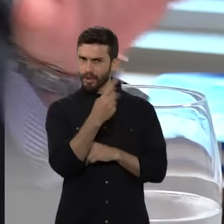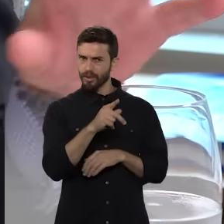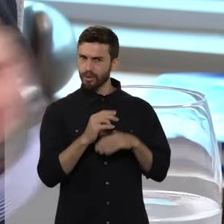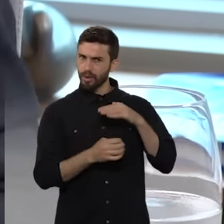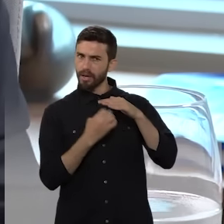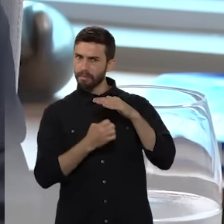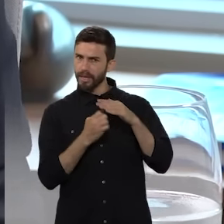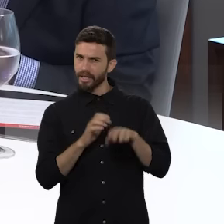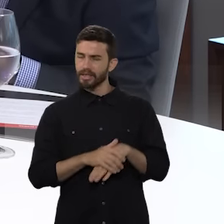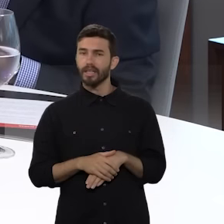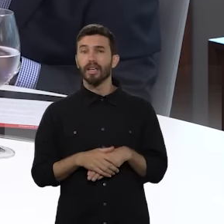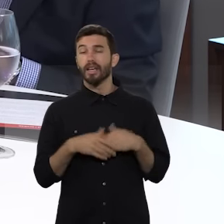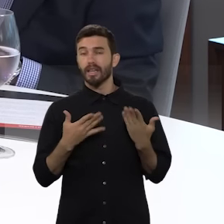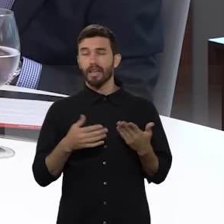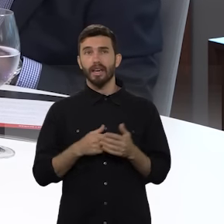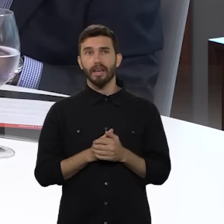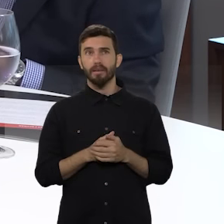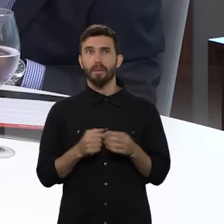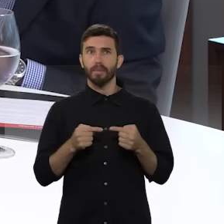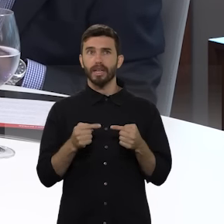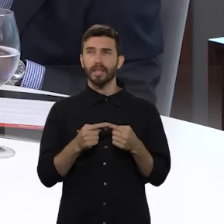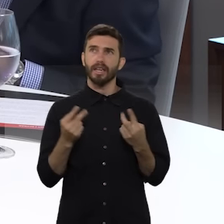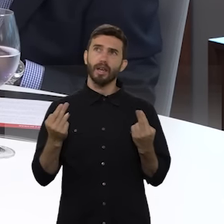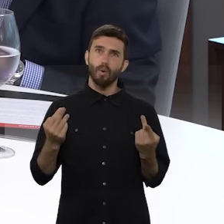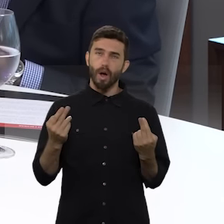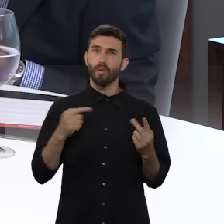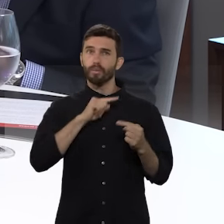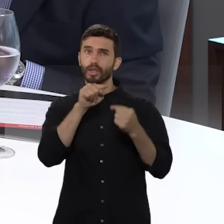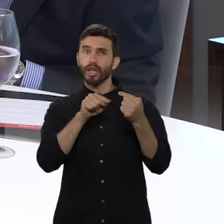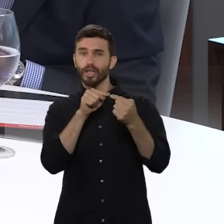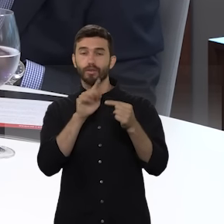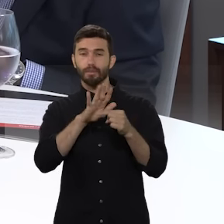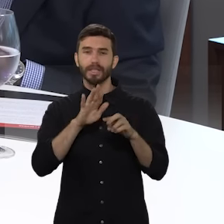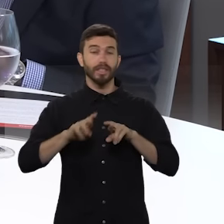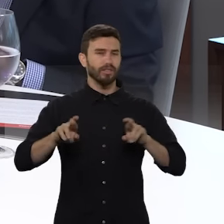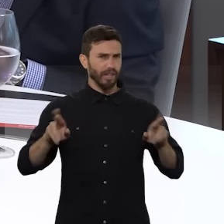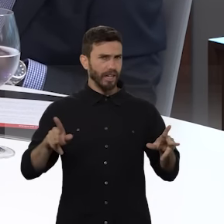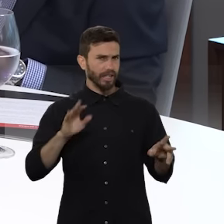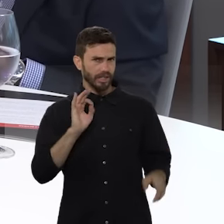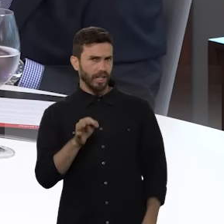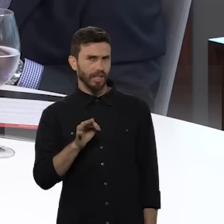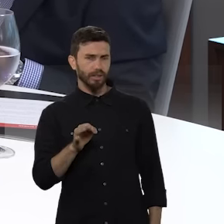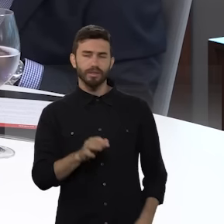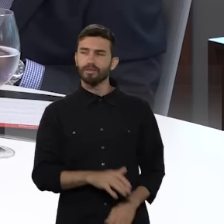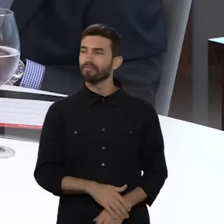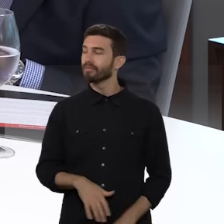sendo eles de transmissão... Sim. Mas os componentes são diferentes. Nós vamos pensar, vamos pensar no parque interno,